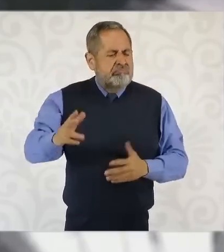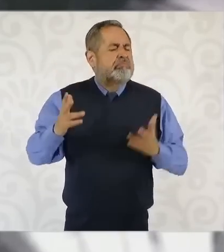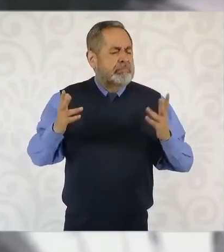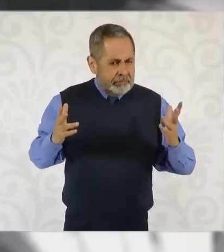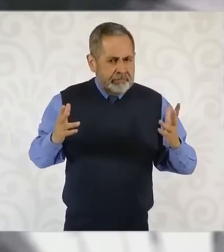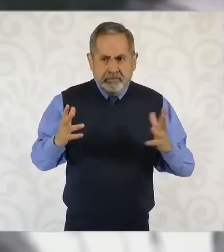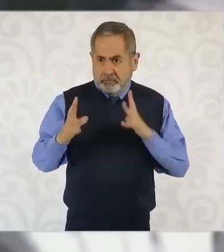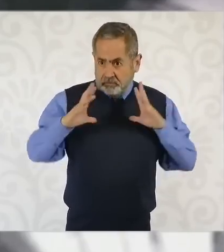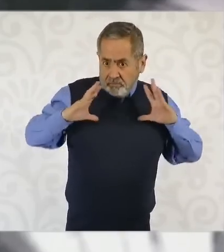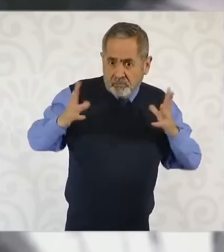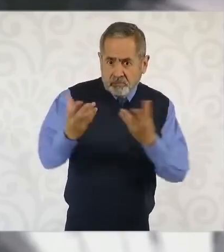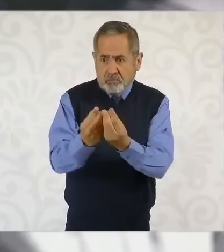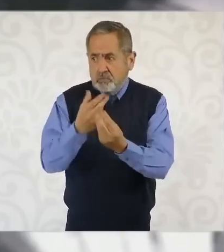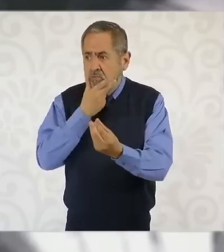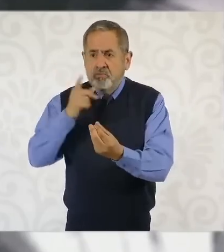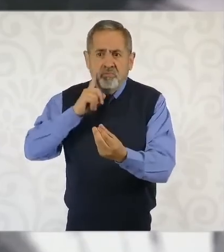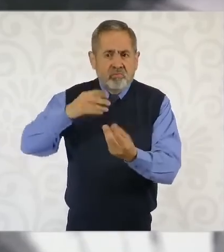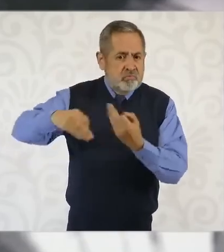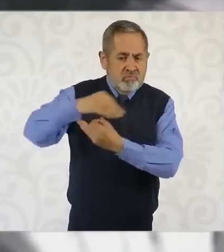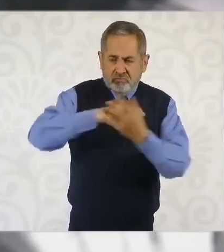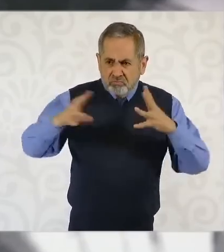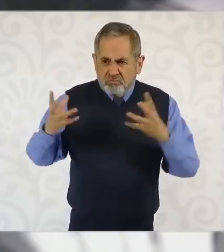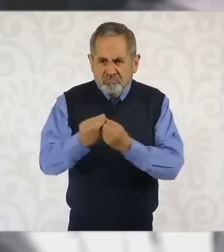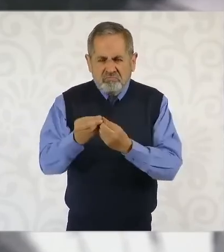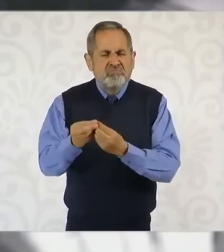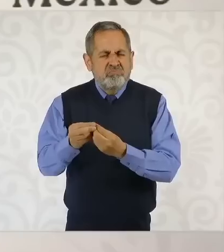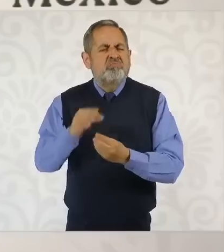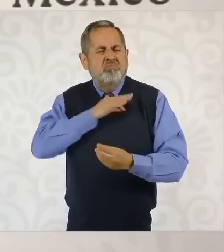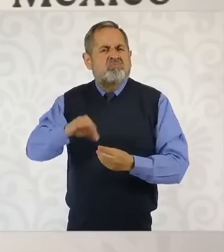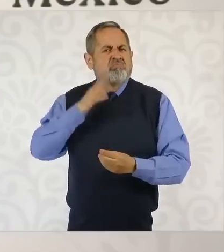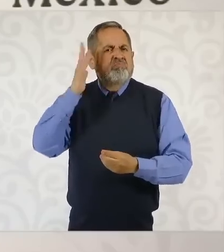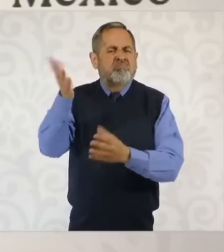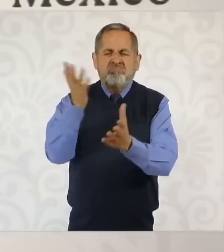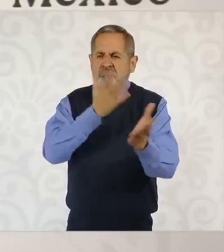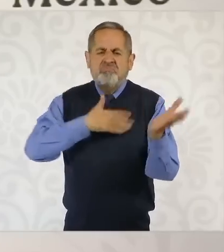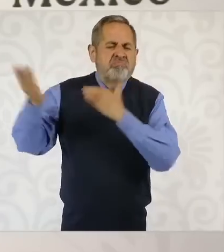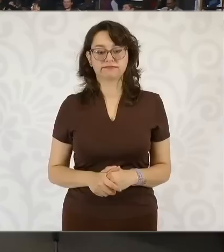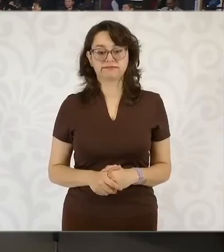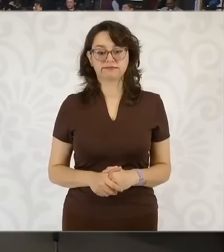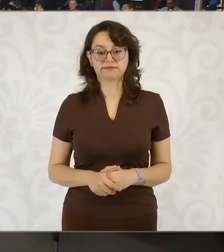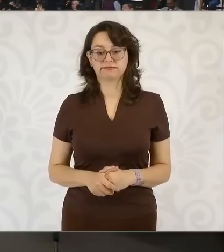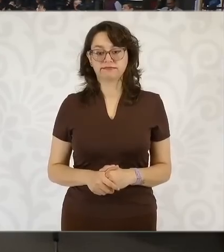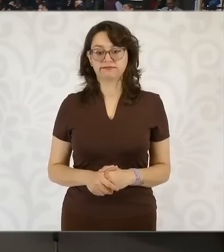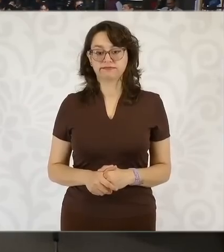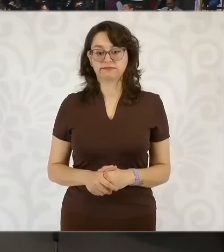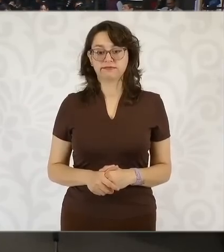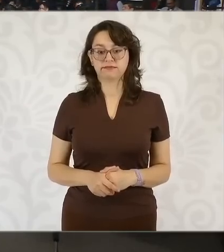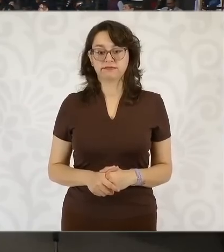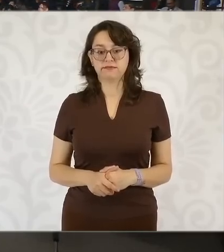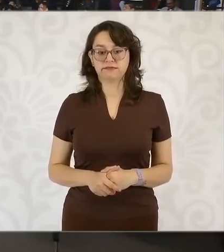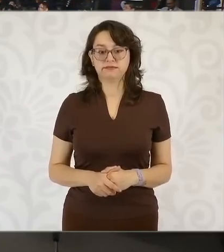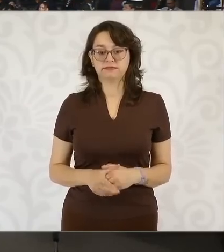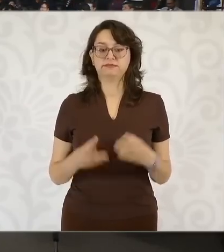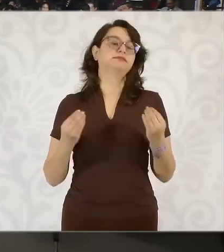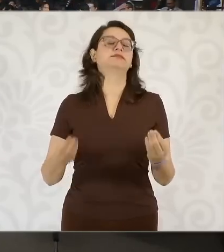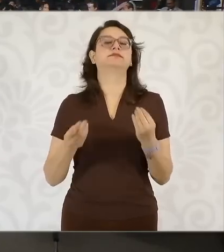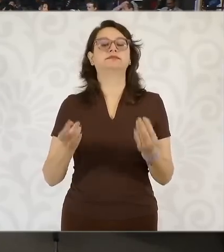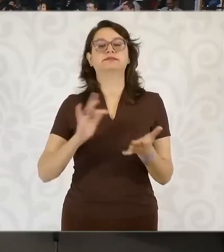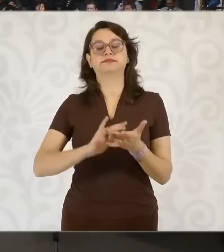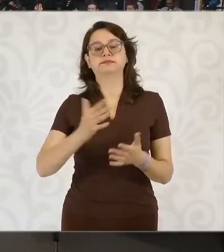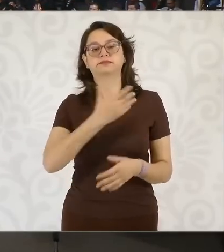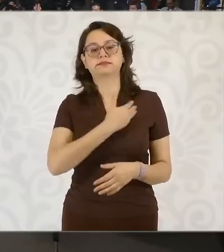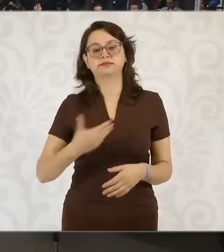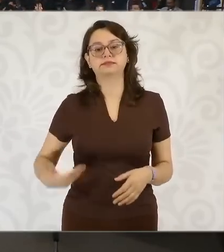juntas y juntos saldremos adelante Muchas gracias muchas gracias presidenta este amir Ibrahim del